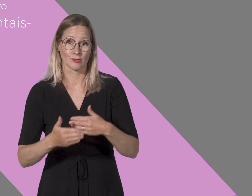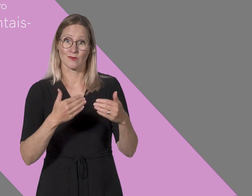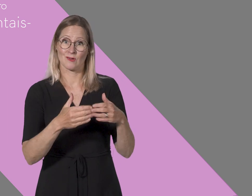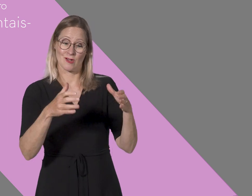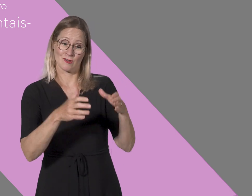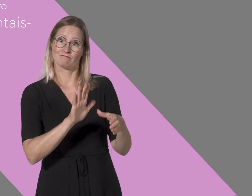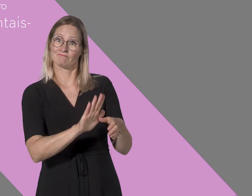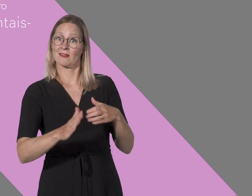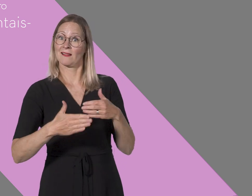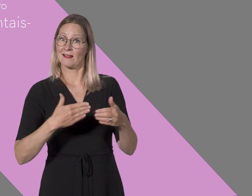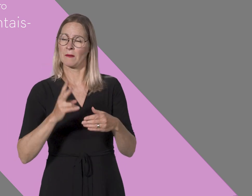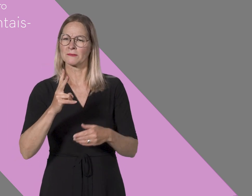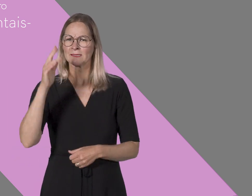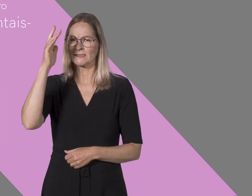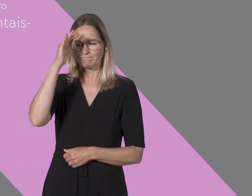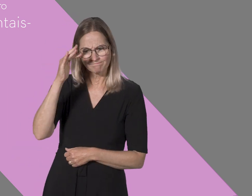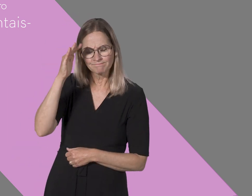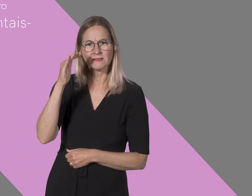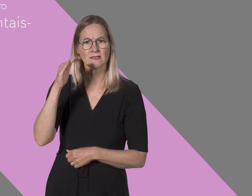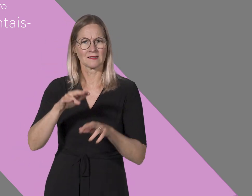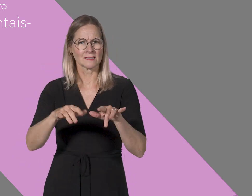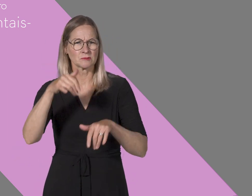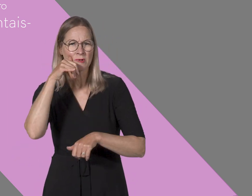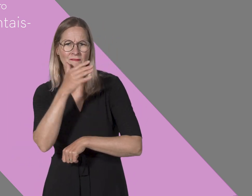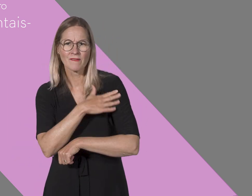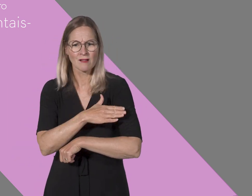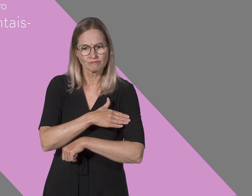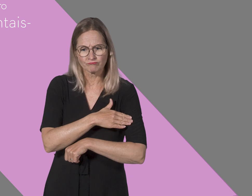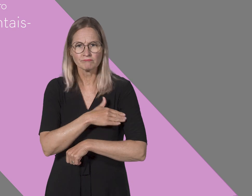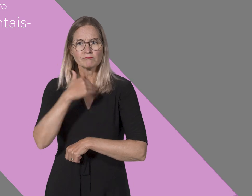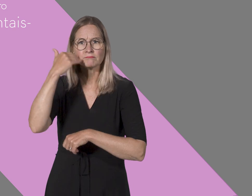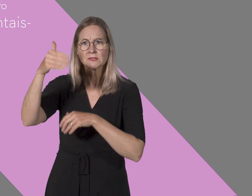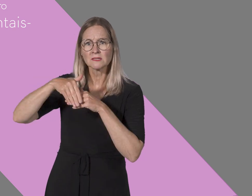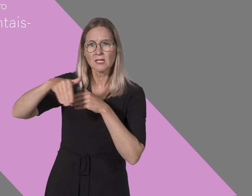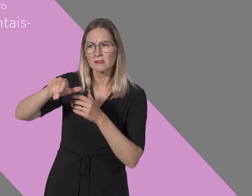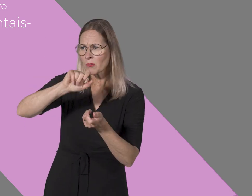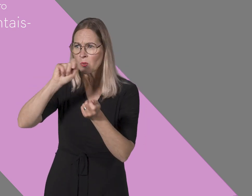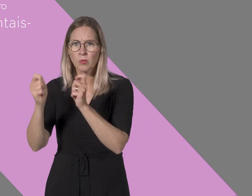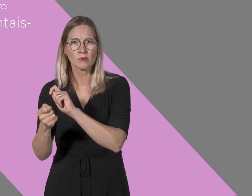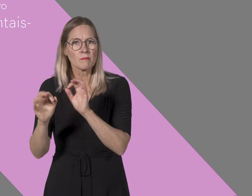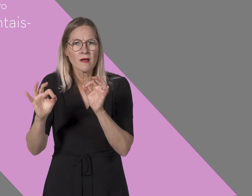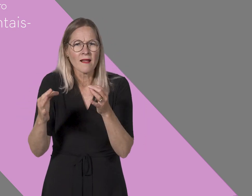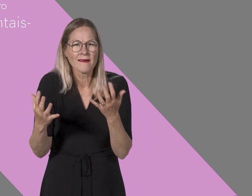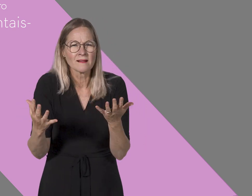Työryhmän tehtävänä on miettiä millaiseksi tekstipuhelupalvelu jatkossa muuttuu,